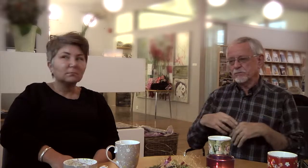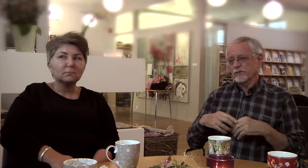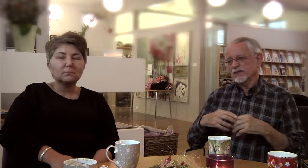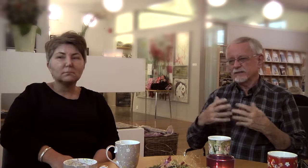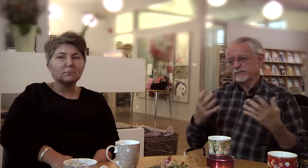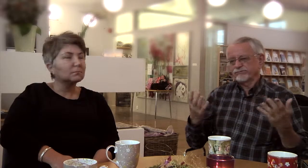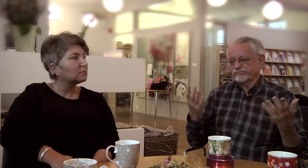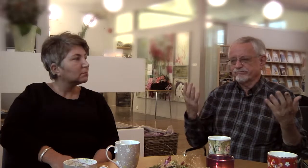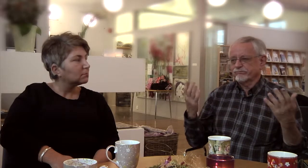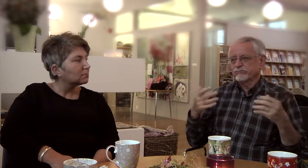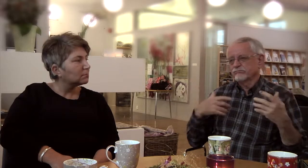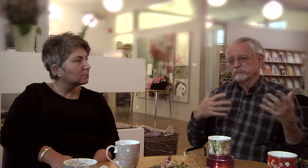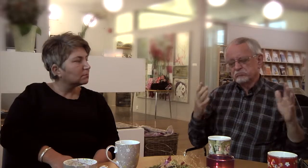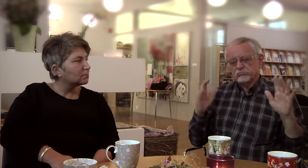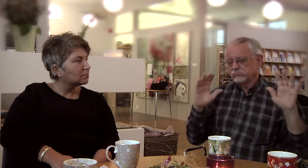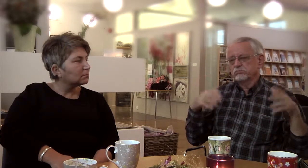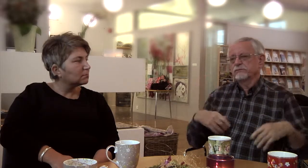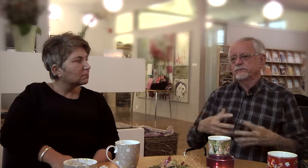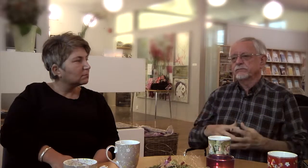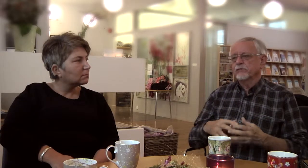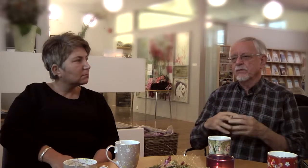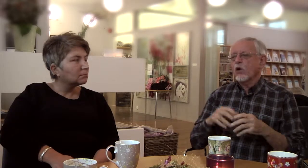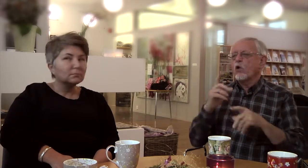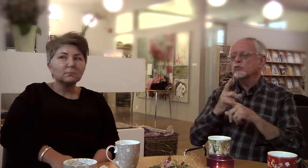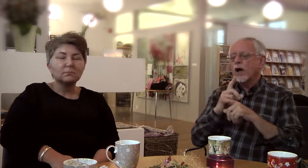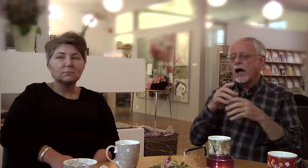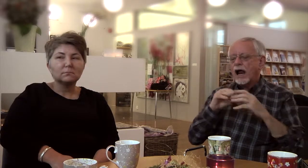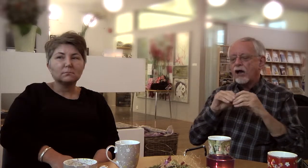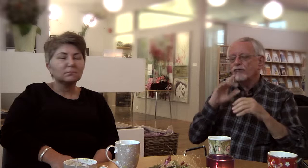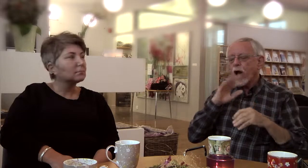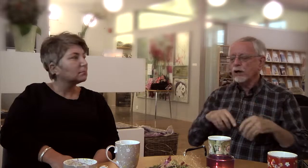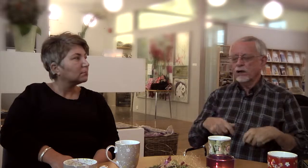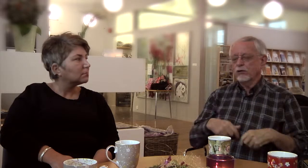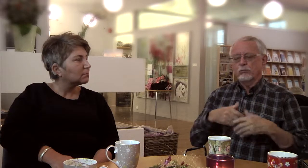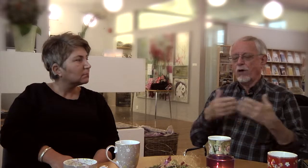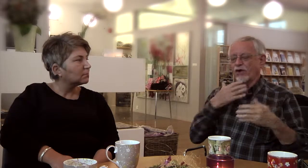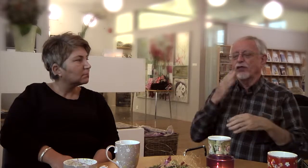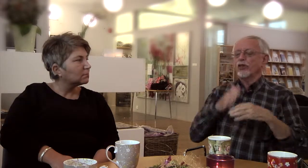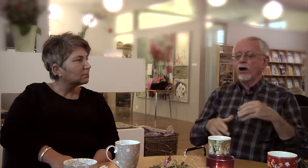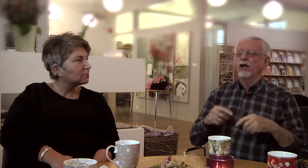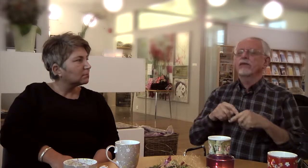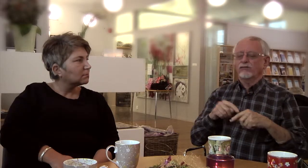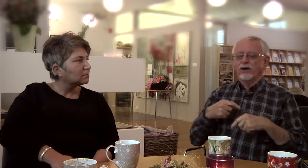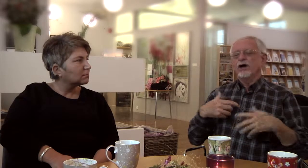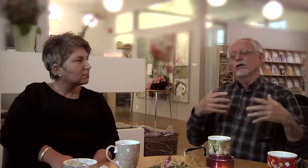Jeg tenkte "ja, ja, - jeg er jo blitt en eldre mann." Legen var også tydelig på at jeg ikke nødvendigvis kom til å dø.